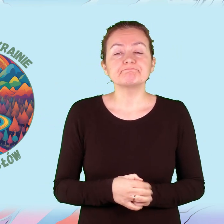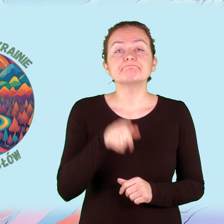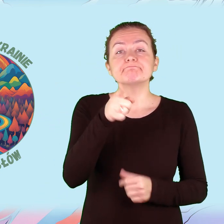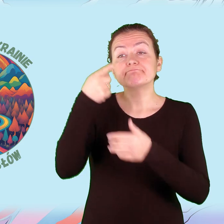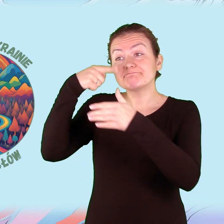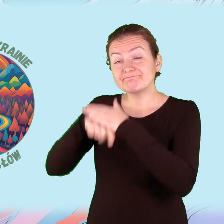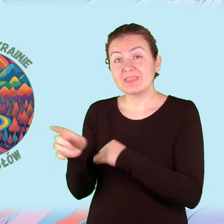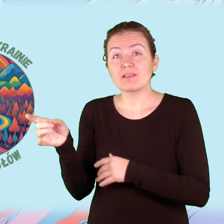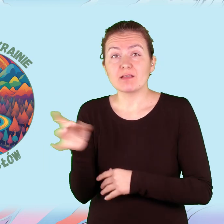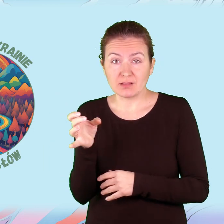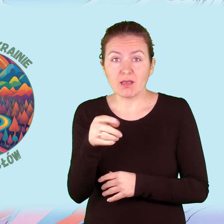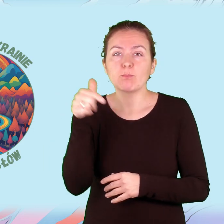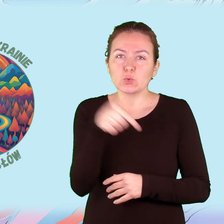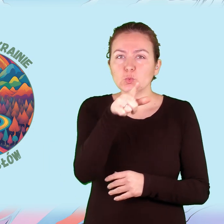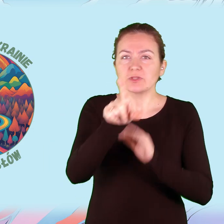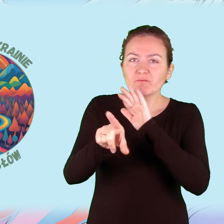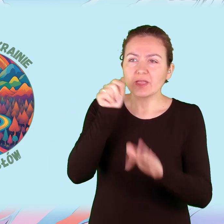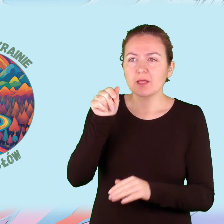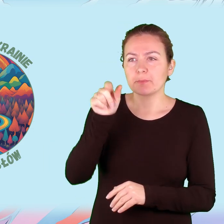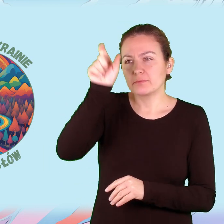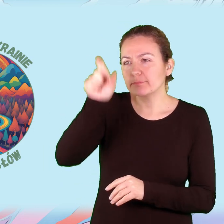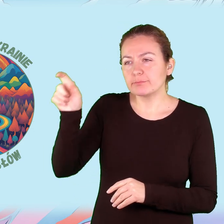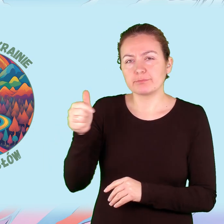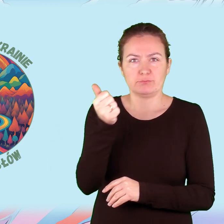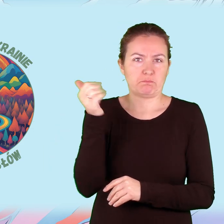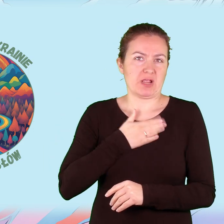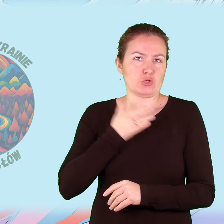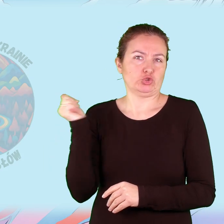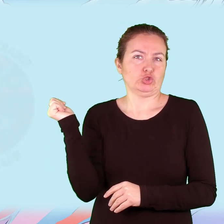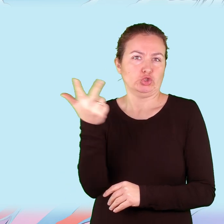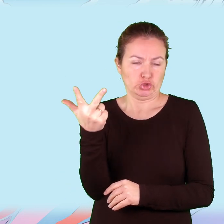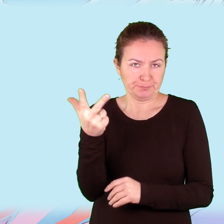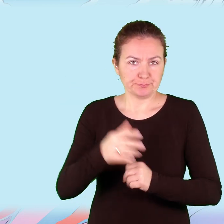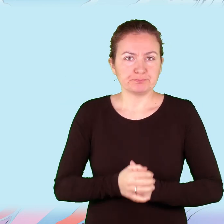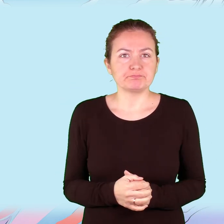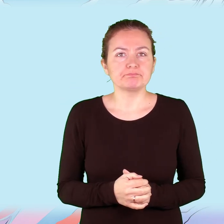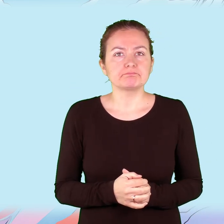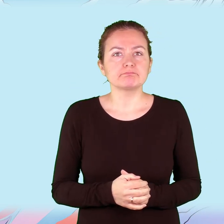W grze wybieramy jednego z trzech bohaterów: